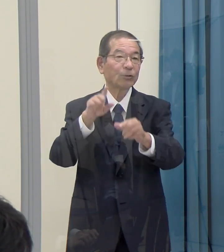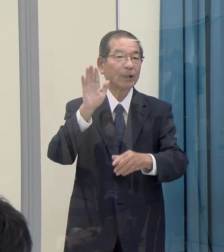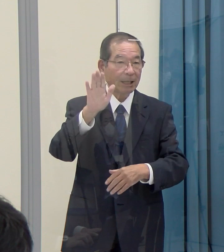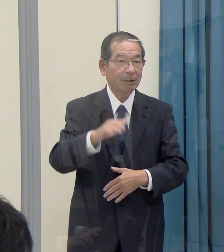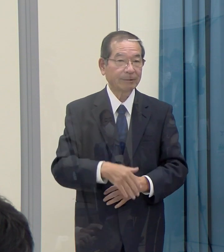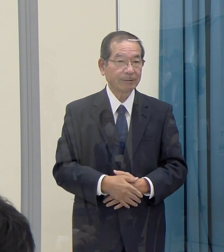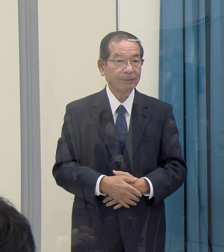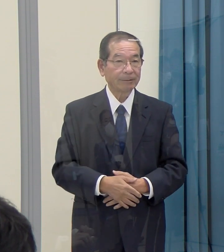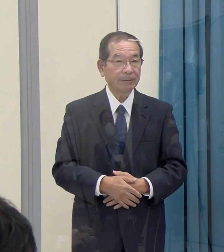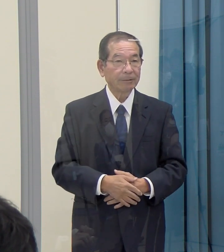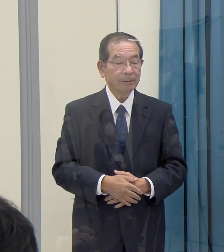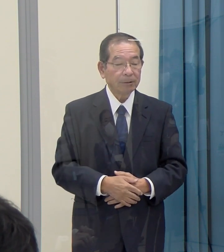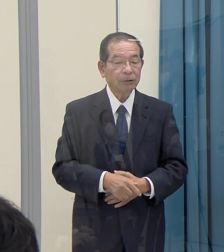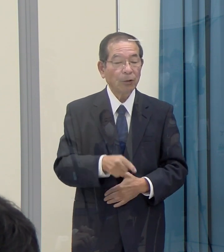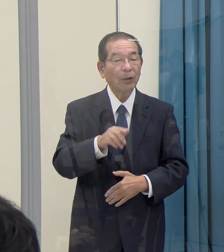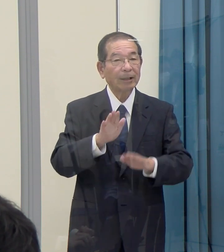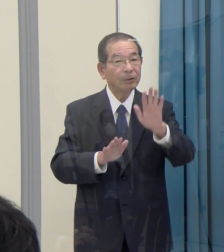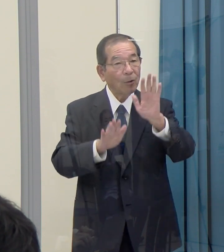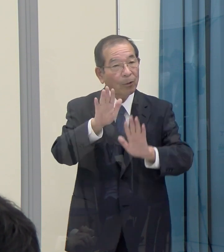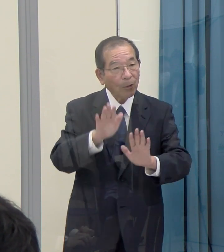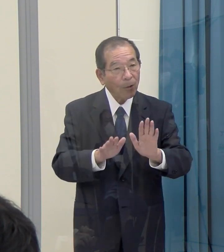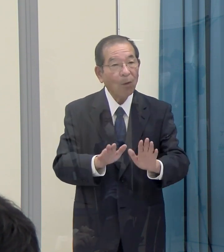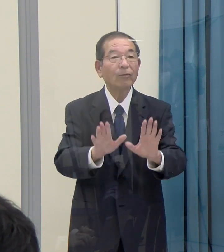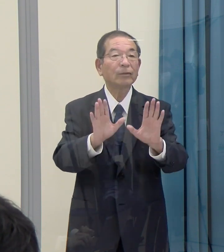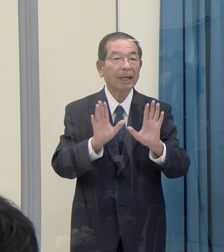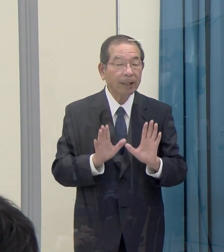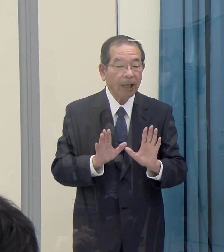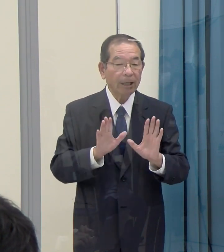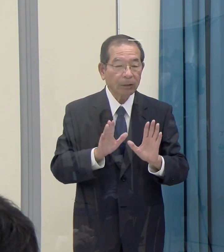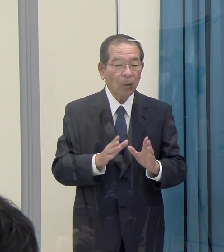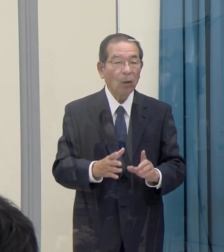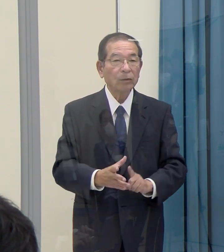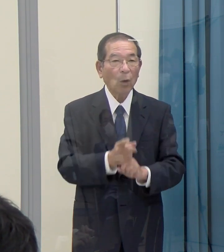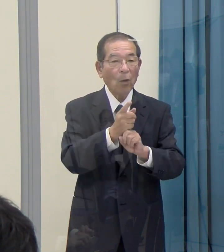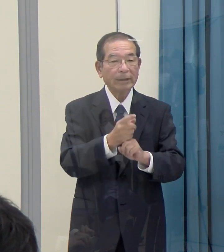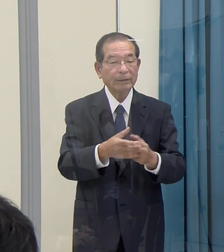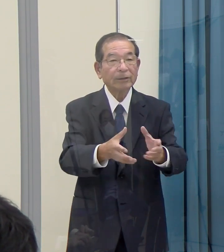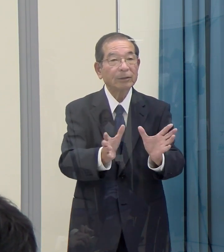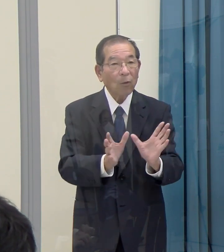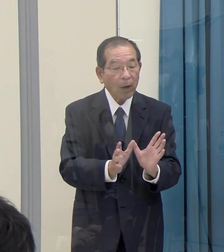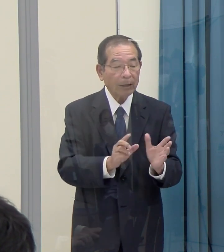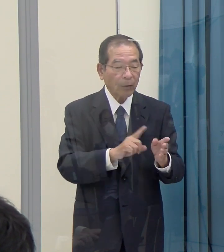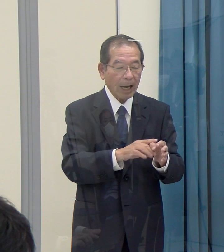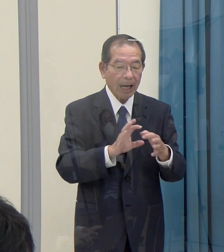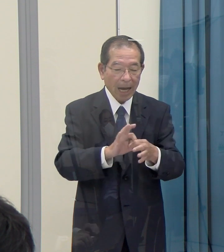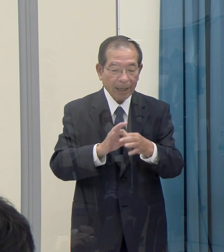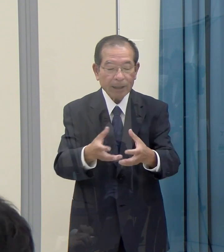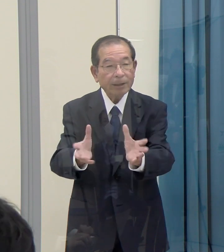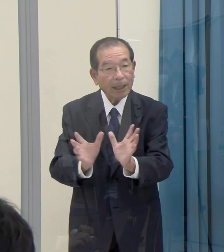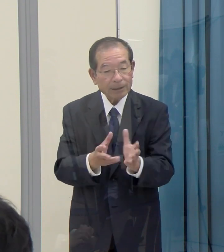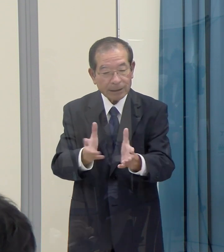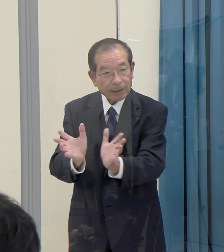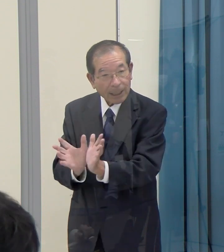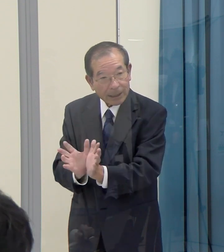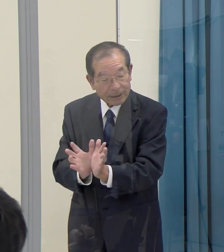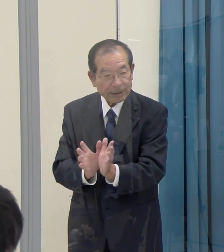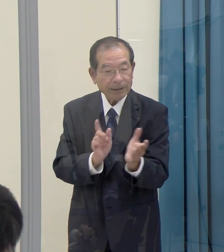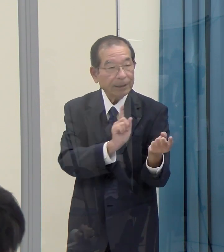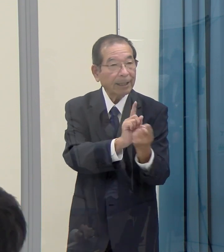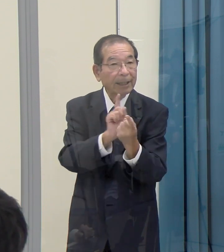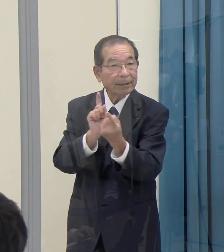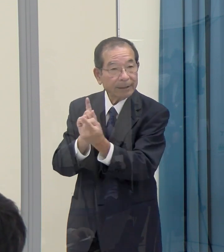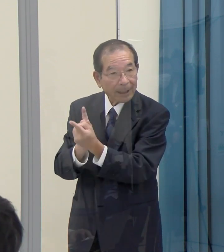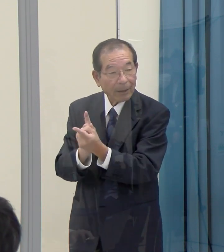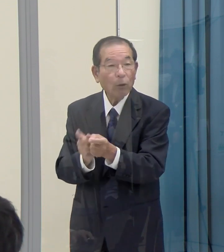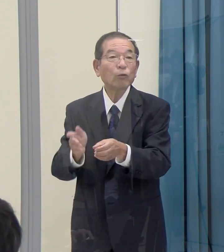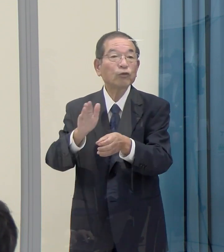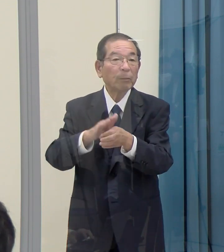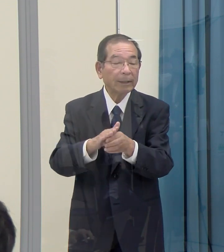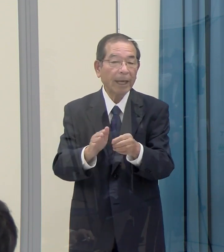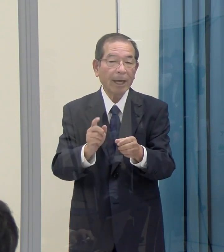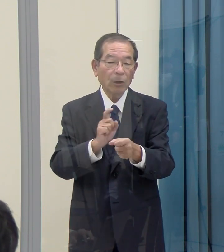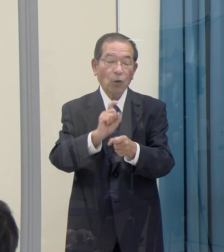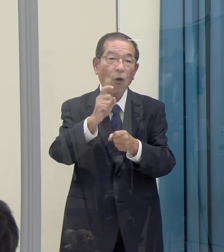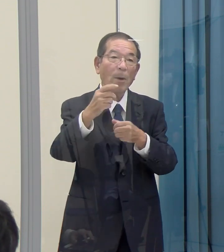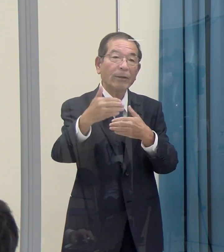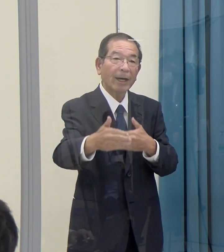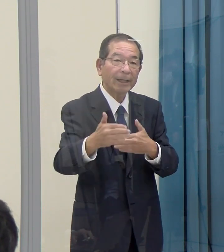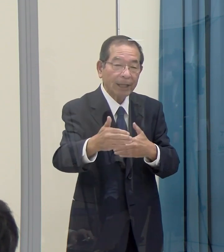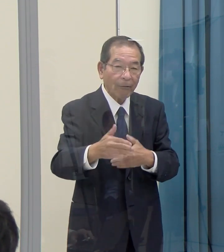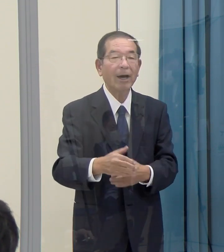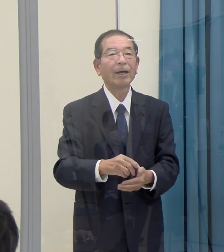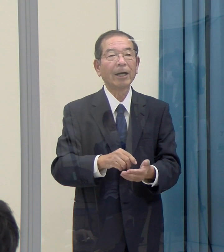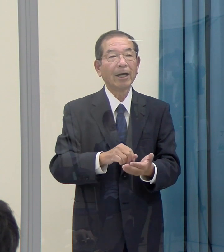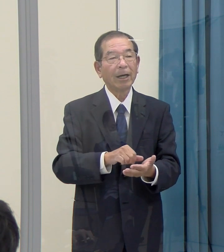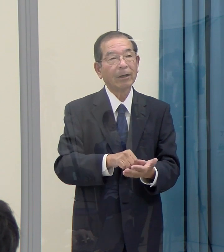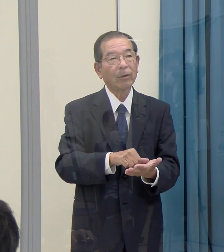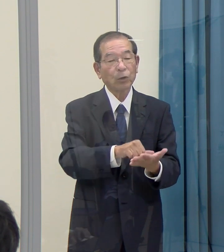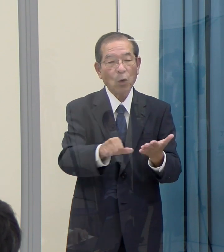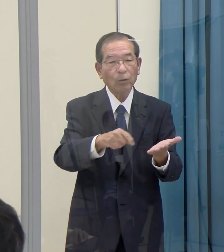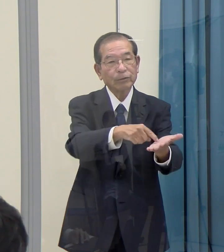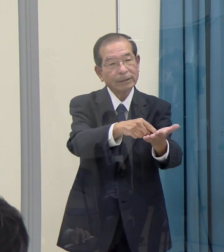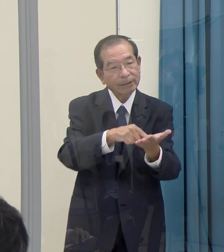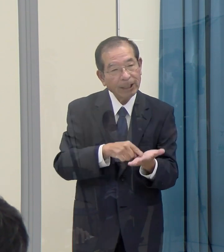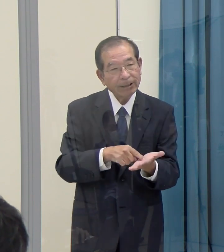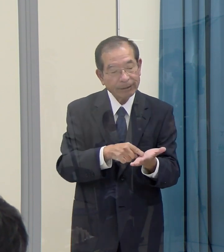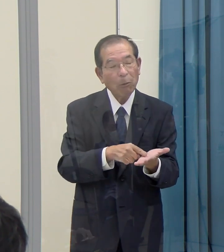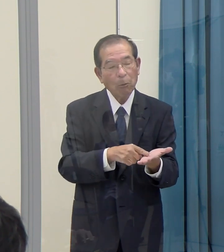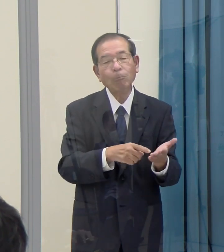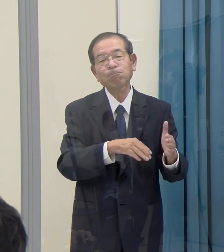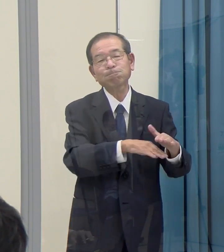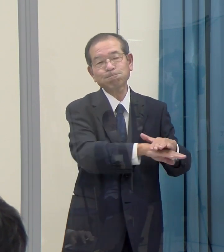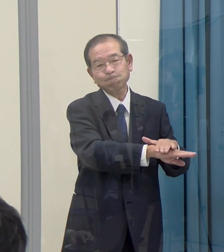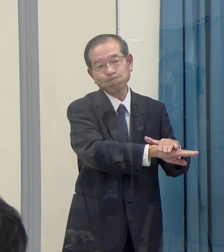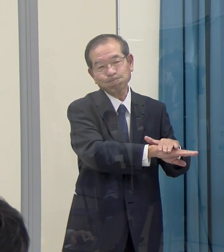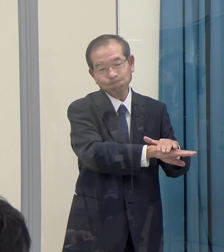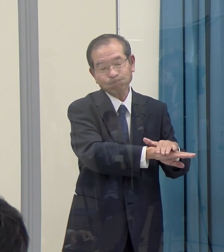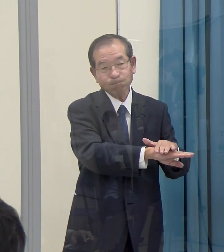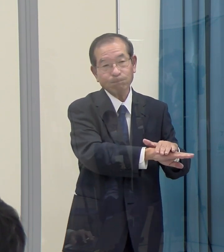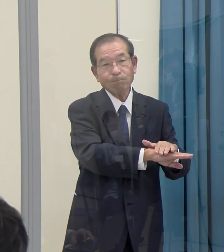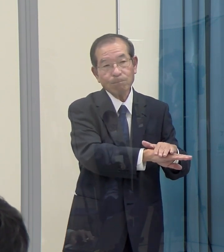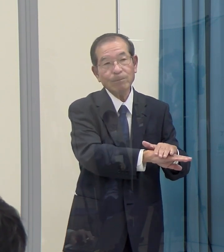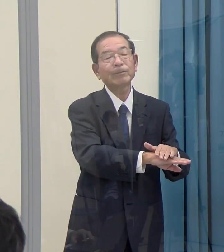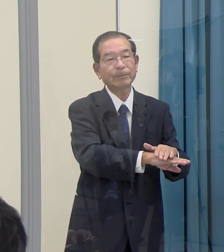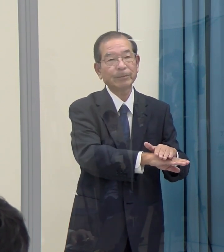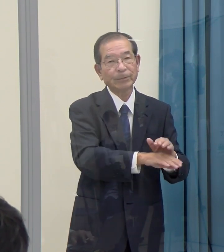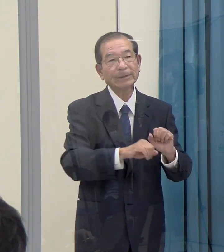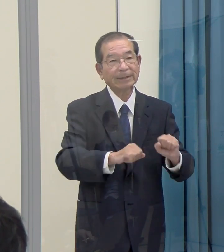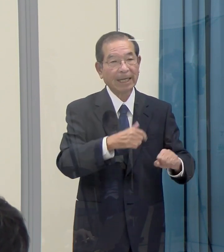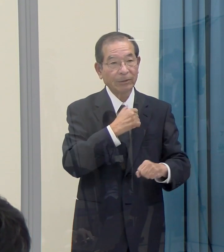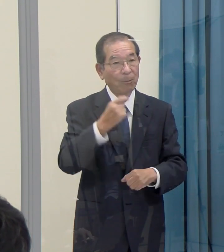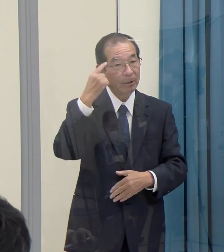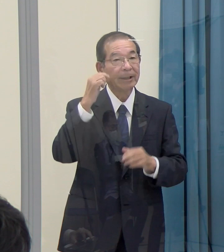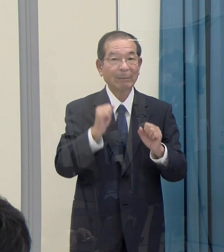このような状況を踏まえ、旧統一教会については、その関連団体に対するものも含め、当面の間は、登録の申請をいただいても保留させていただく取扱いとしたいと思います。